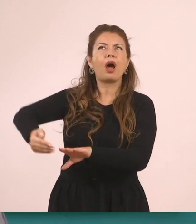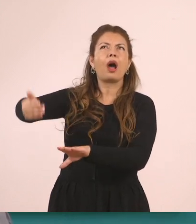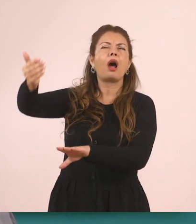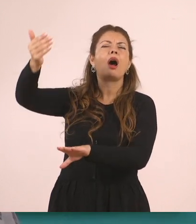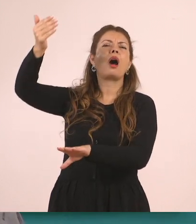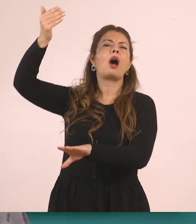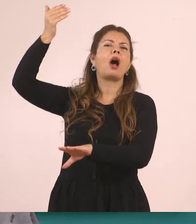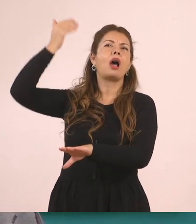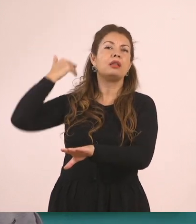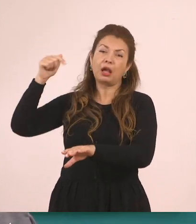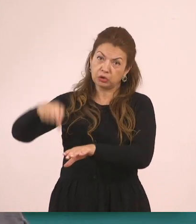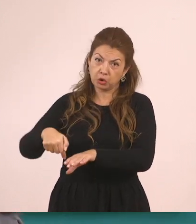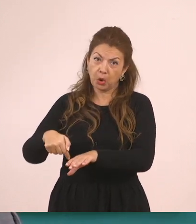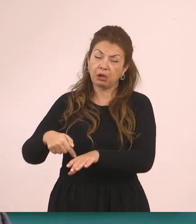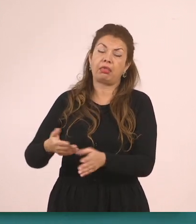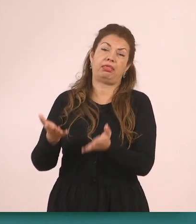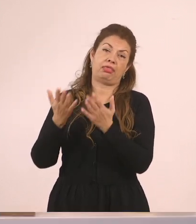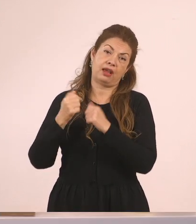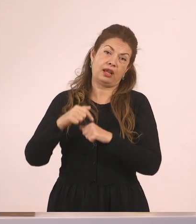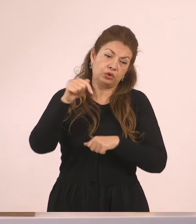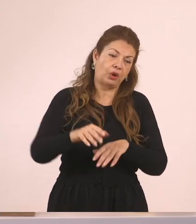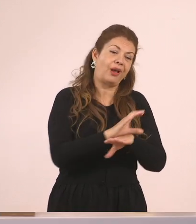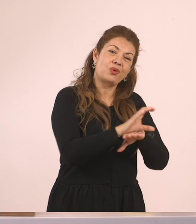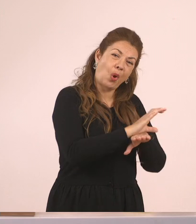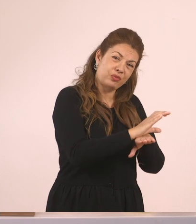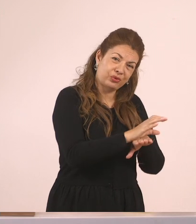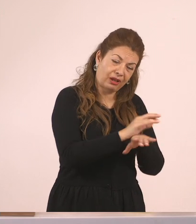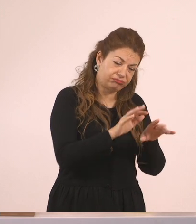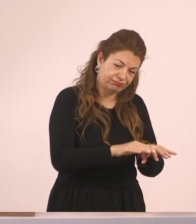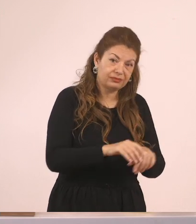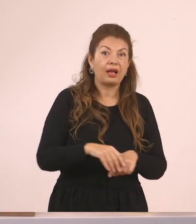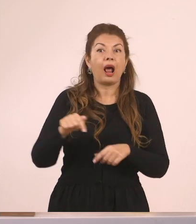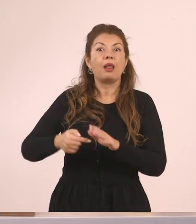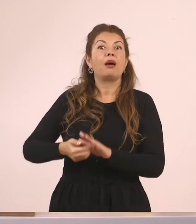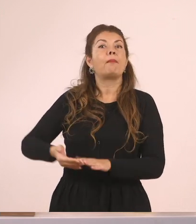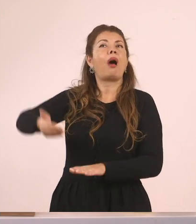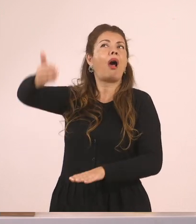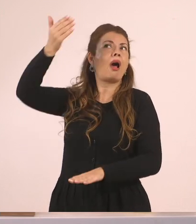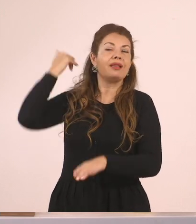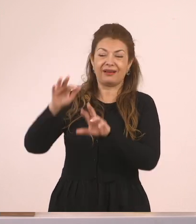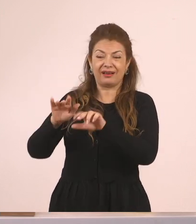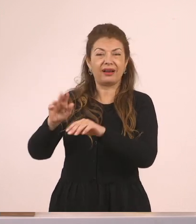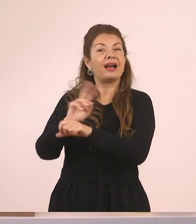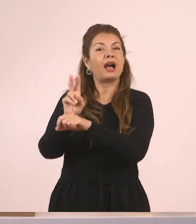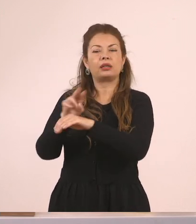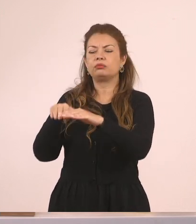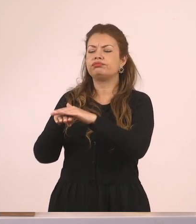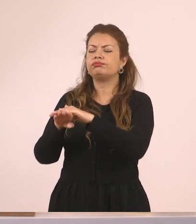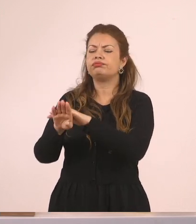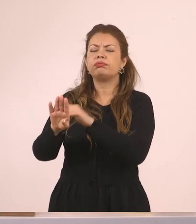Τώρα με τους υπολογιστές και τους εκτυπωτές δεν τα χρησιμοποιούμε τόσο πολύ. Και όσο πιο παλιό είναι ένα αντικείμενο,